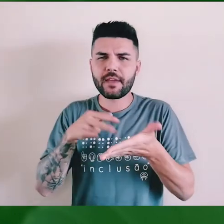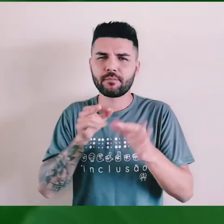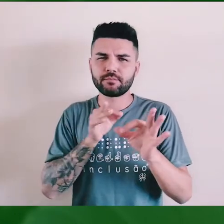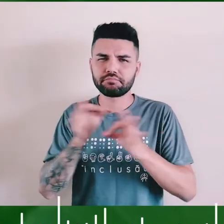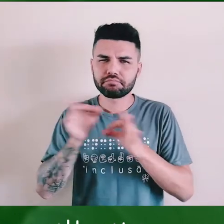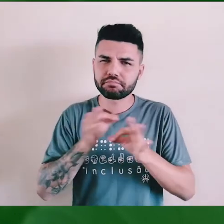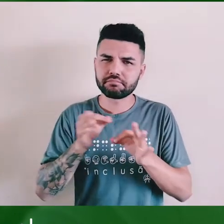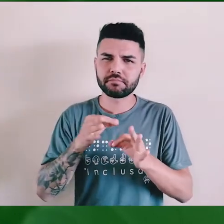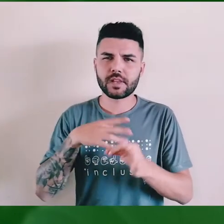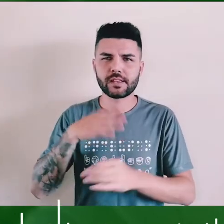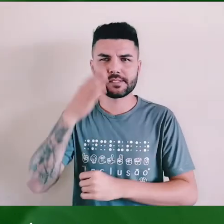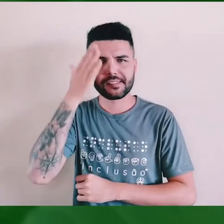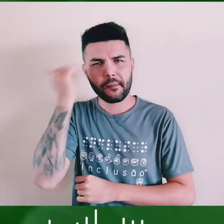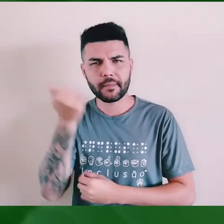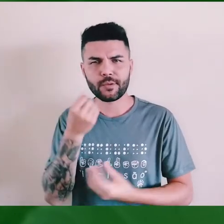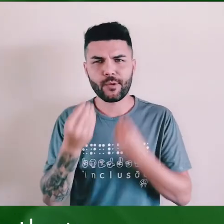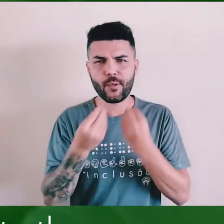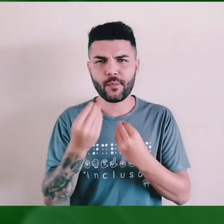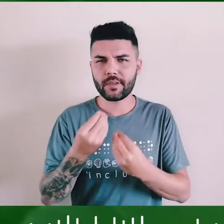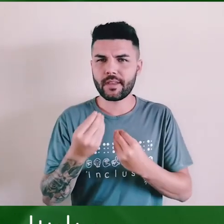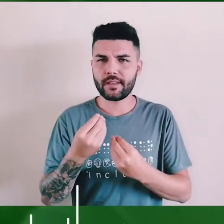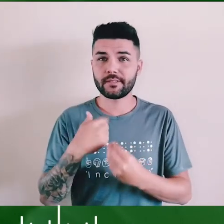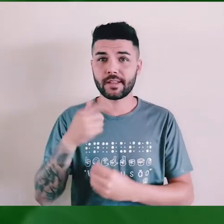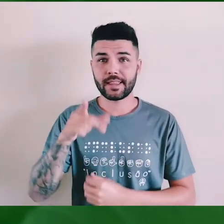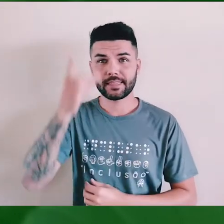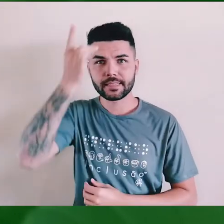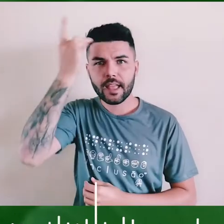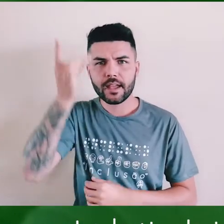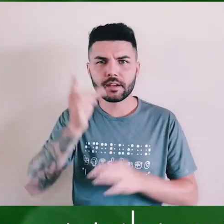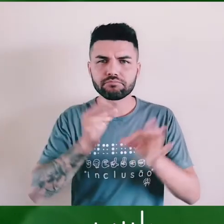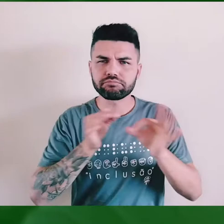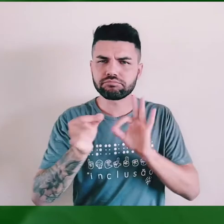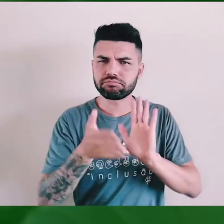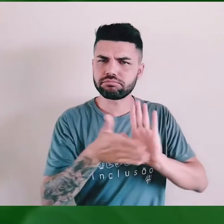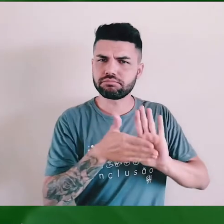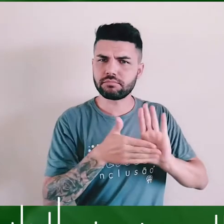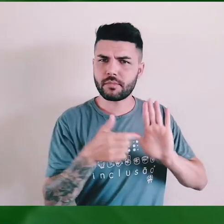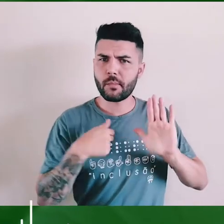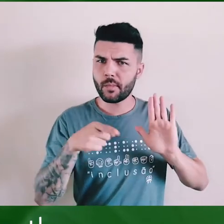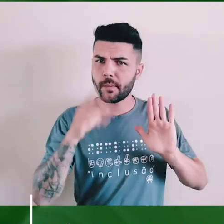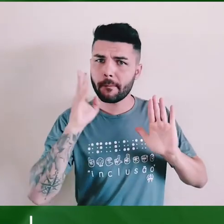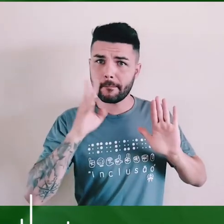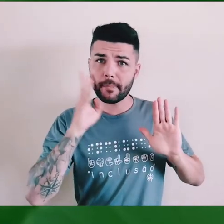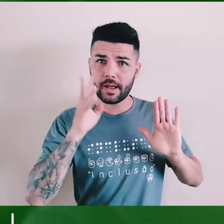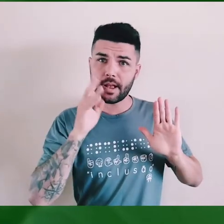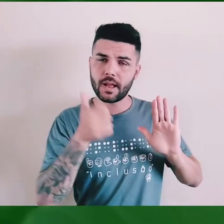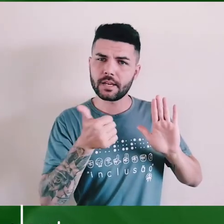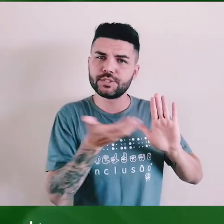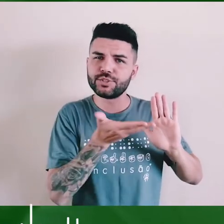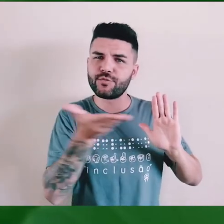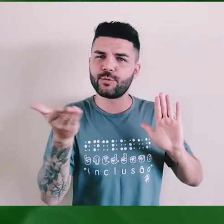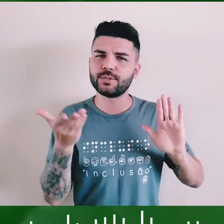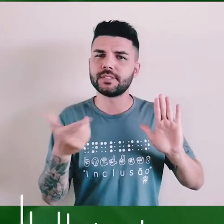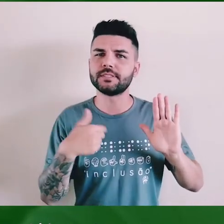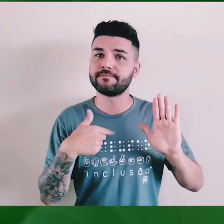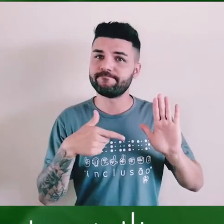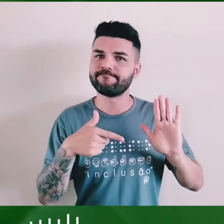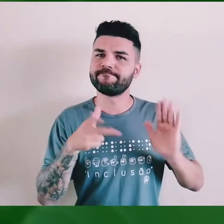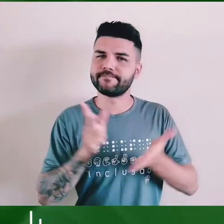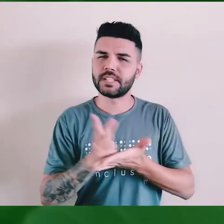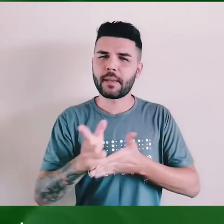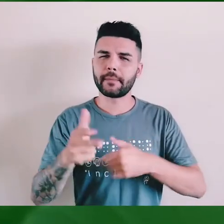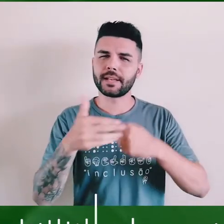e acho que é uma iniciativa muito bacana de vocês nesse mundo que carece de iniciativas